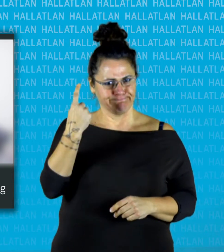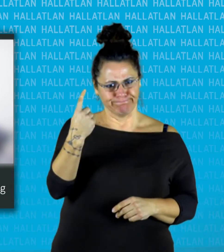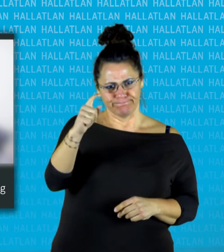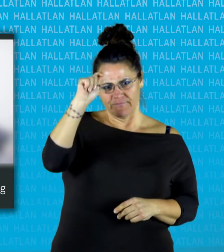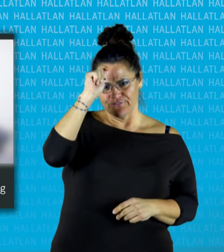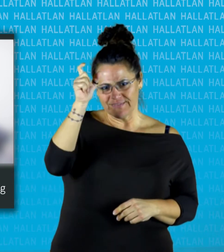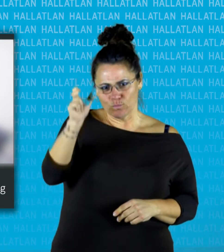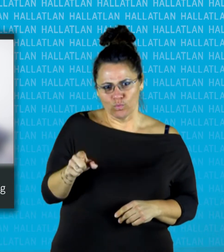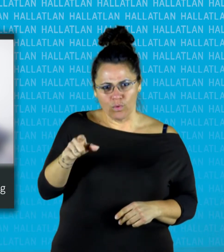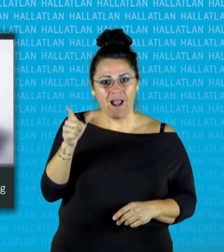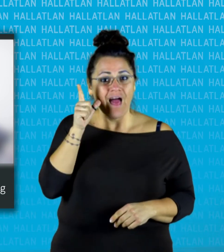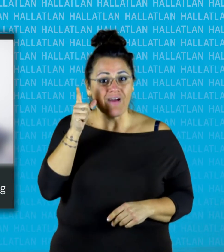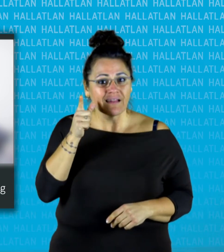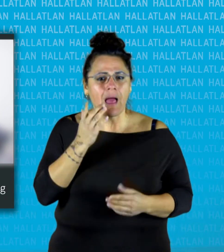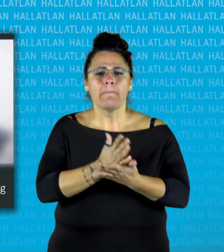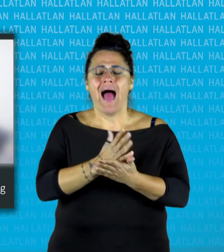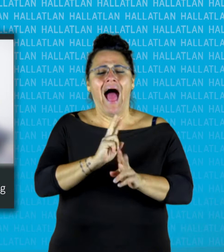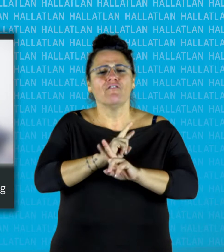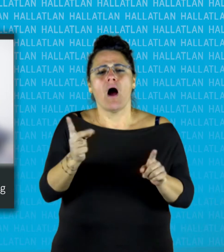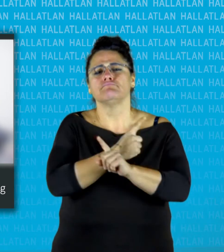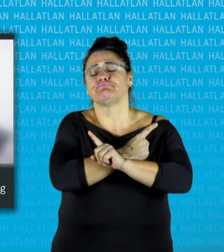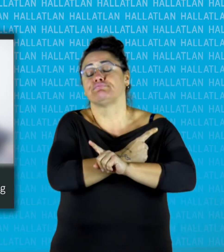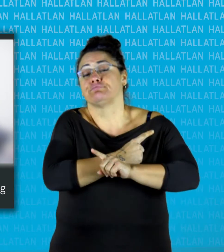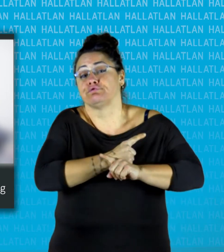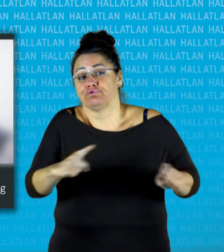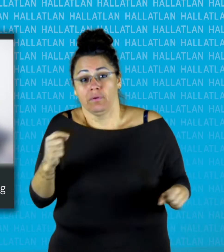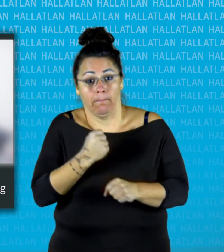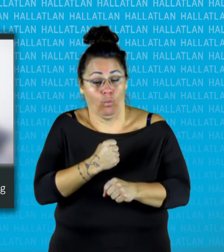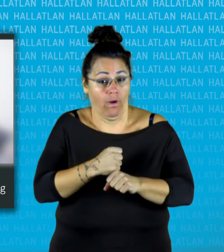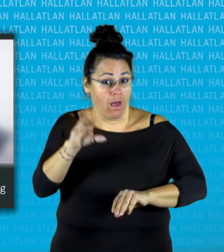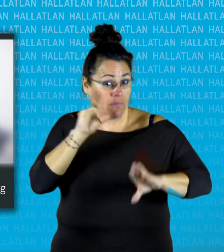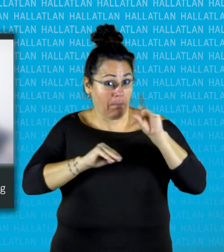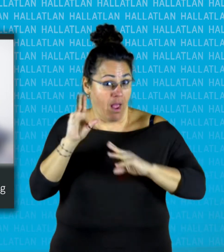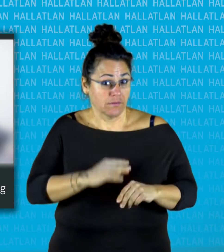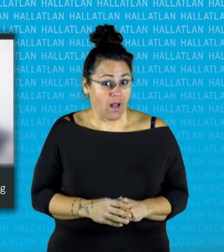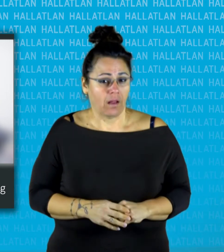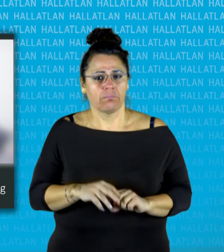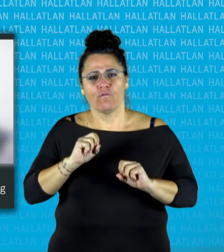Levente az utóbbi években sokféle szerepben került közel a futárszolgálatokhoz,